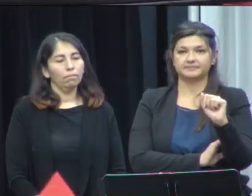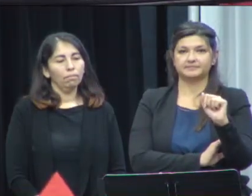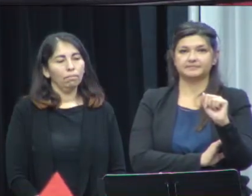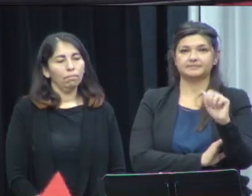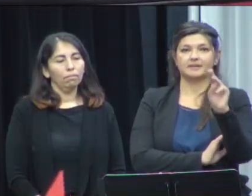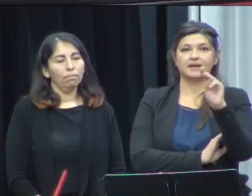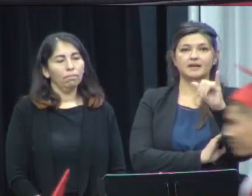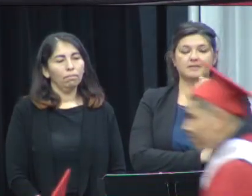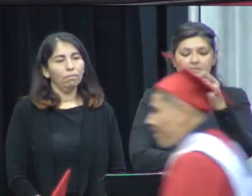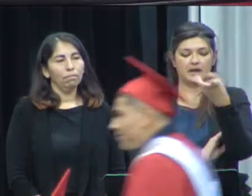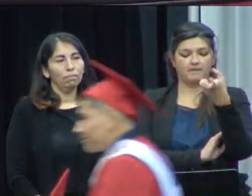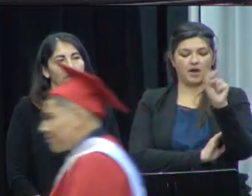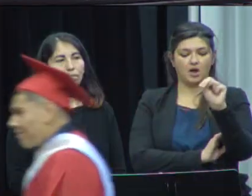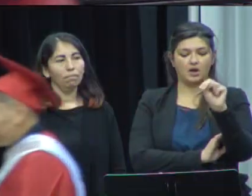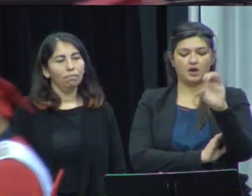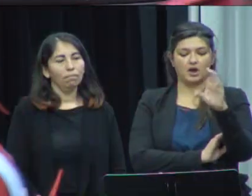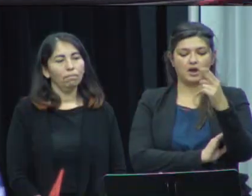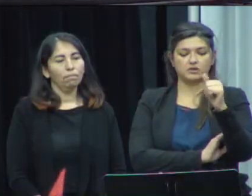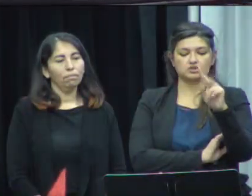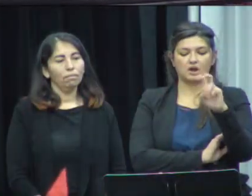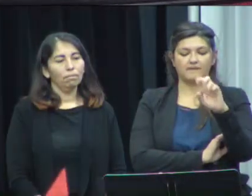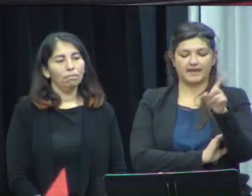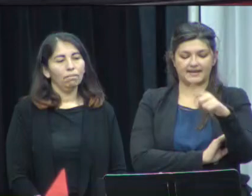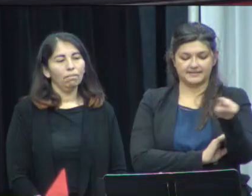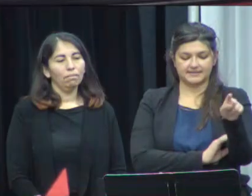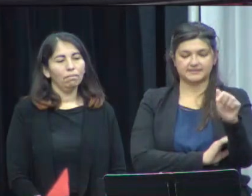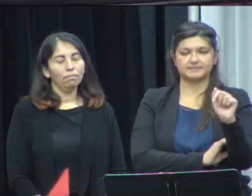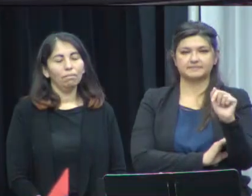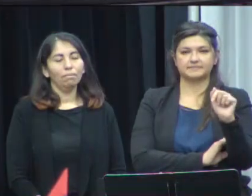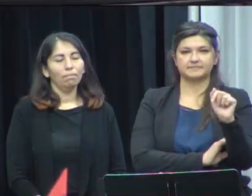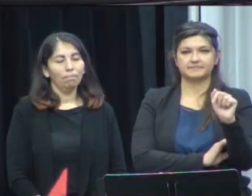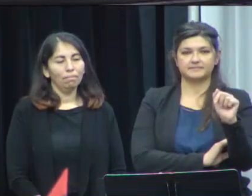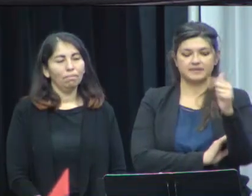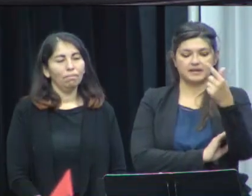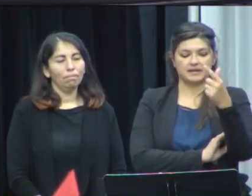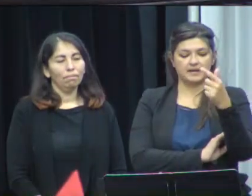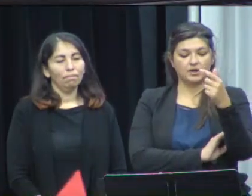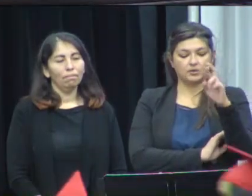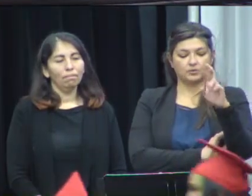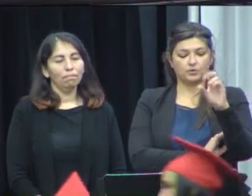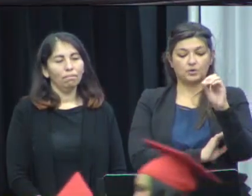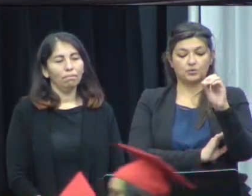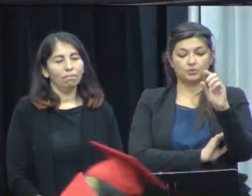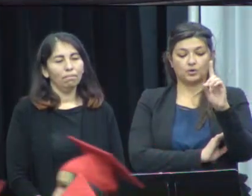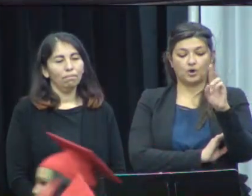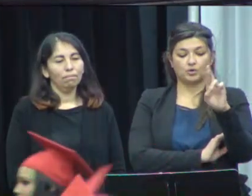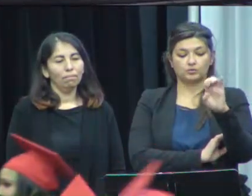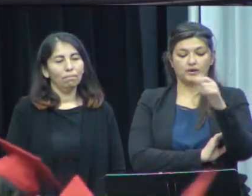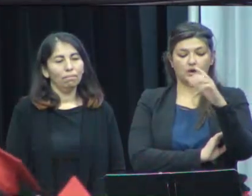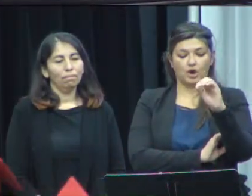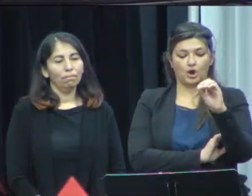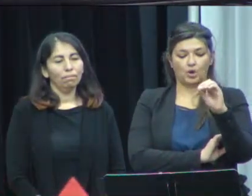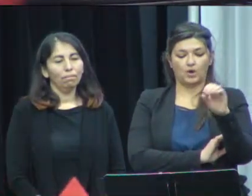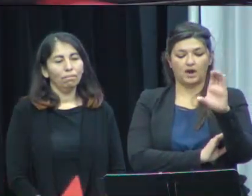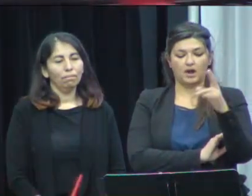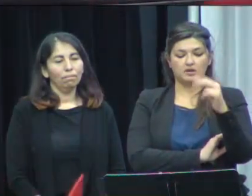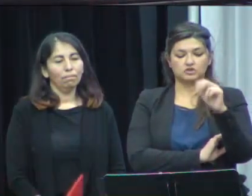Miyavon Chavez. (audience applauds) Rodrigo Chavez. (audience applauds)